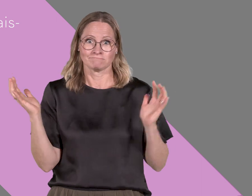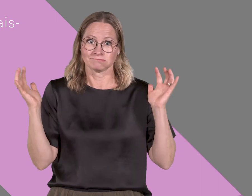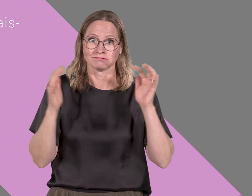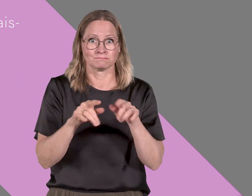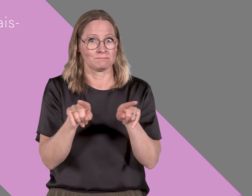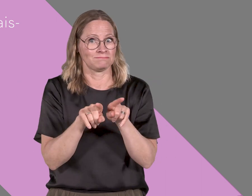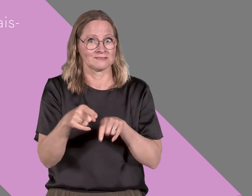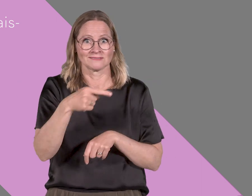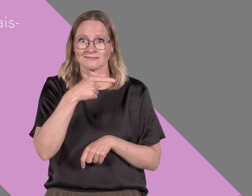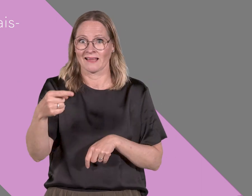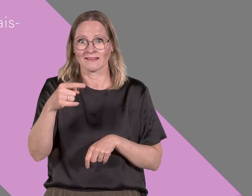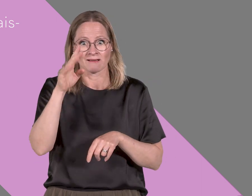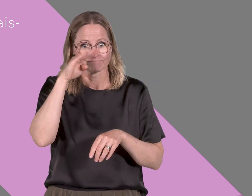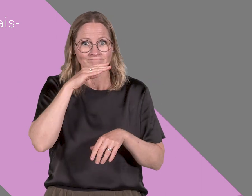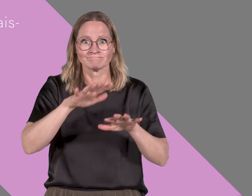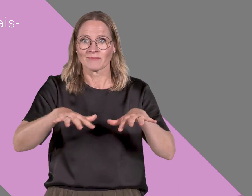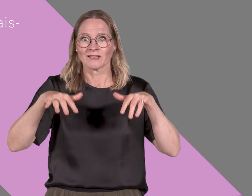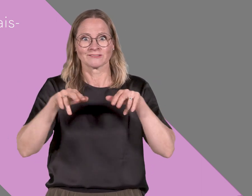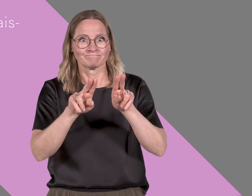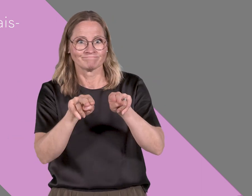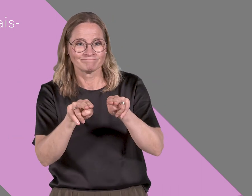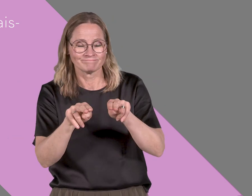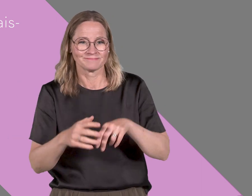ja se keräsi lähes satapäisen yleisön.